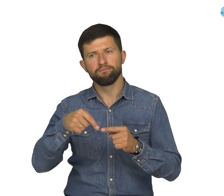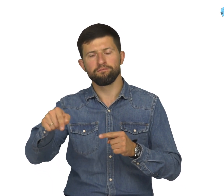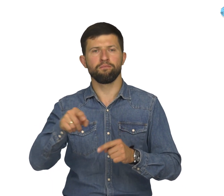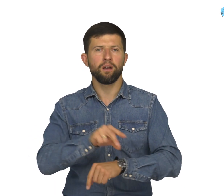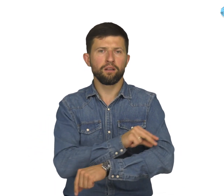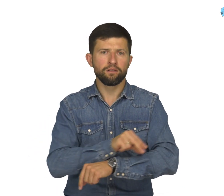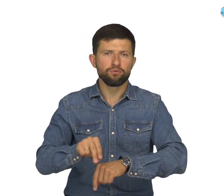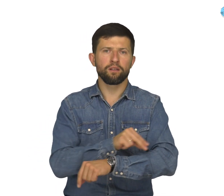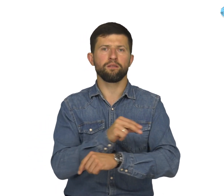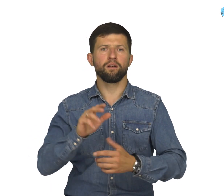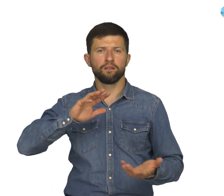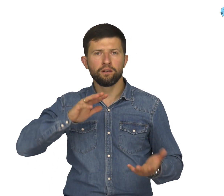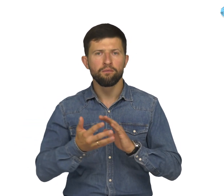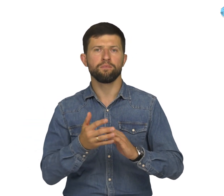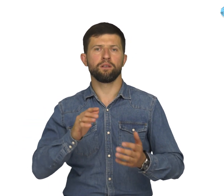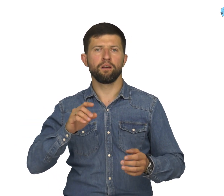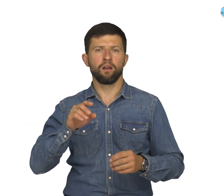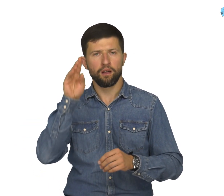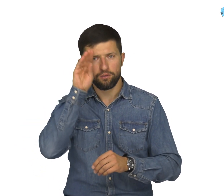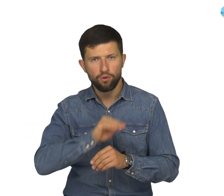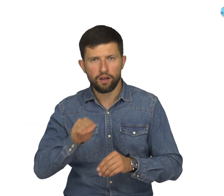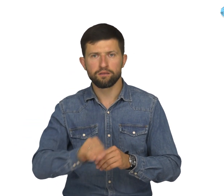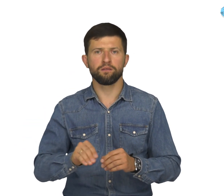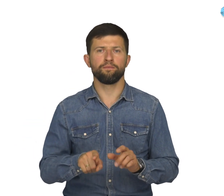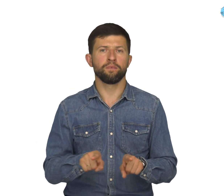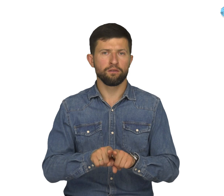w procesie jego leczenia, rehabilitacji i edukacji,